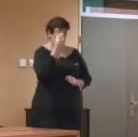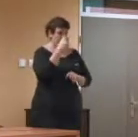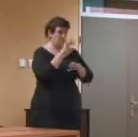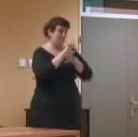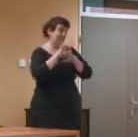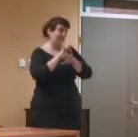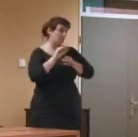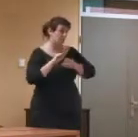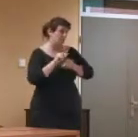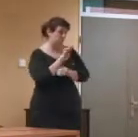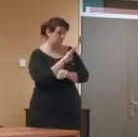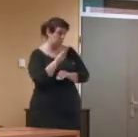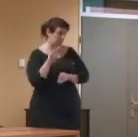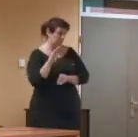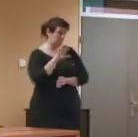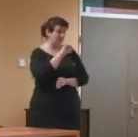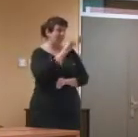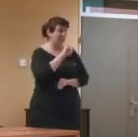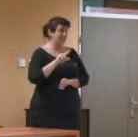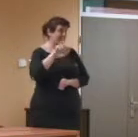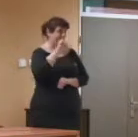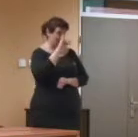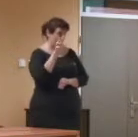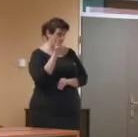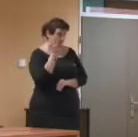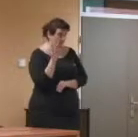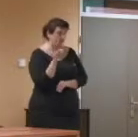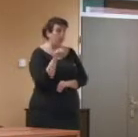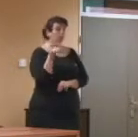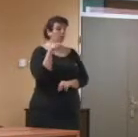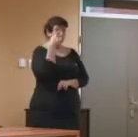sabemos que él y su familia están considerados